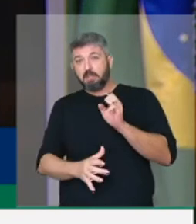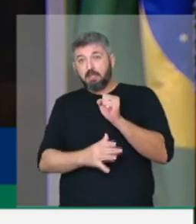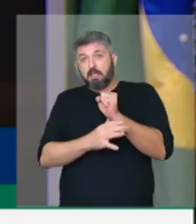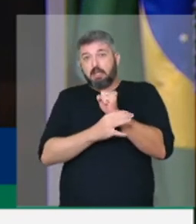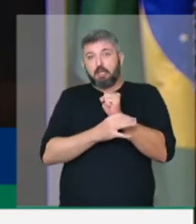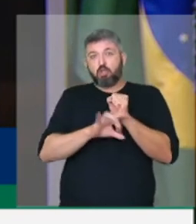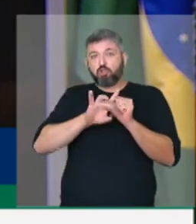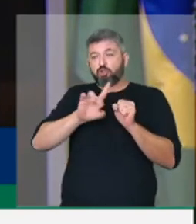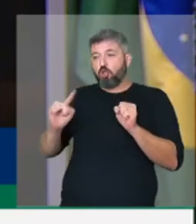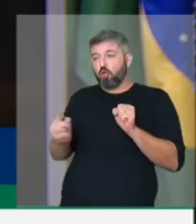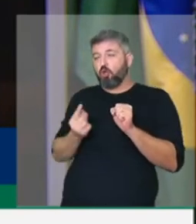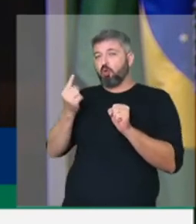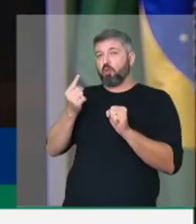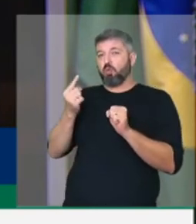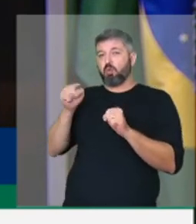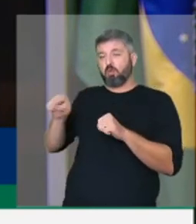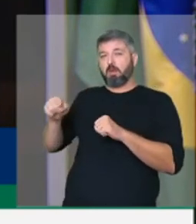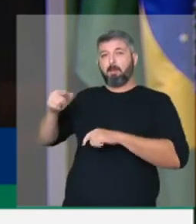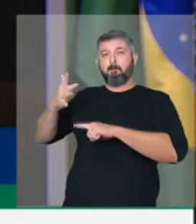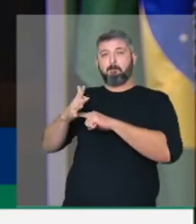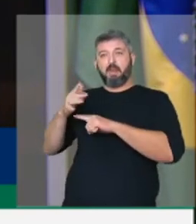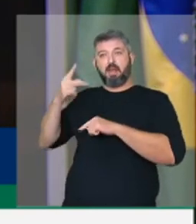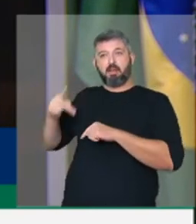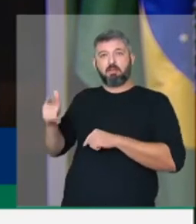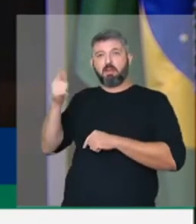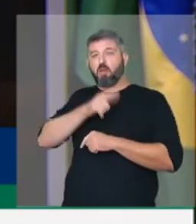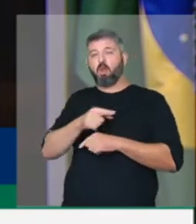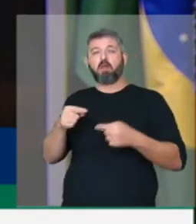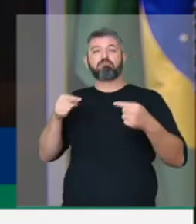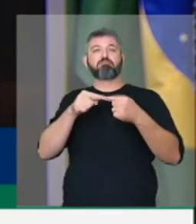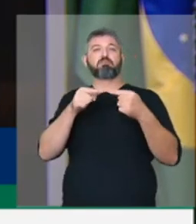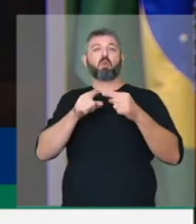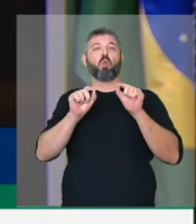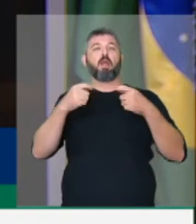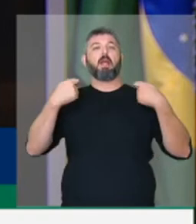NO EDITAL DE MODO A GARANTIR QUE SOMENTE SEUS EQUIPAMENTOS